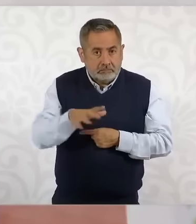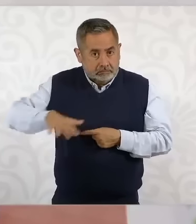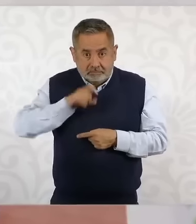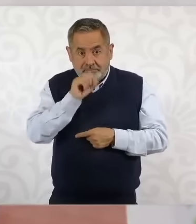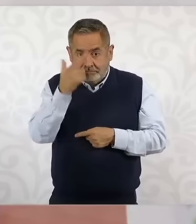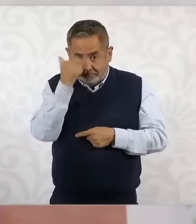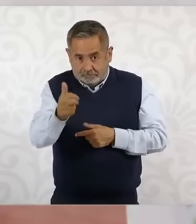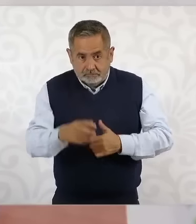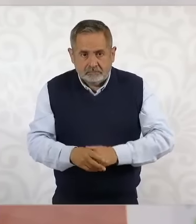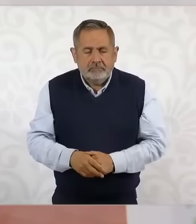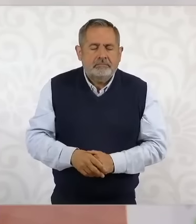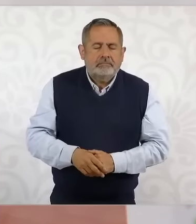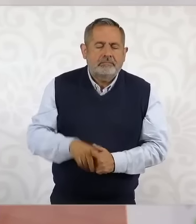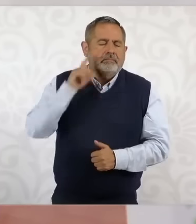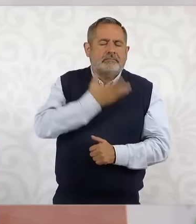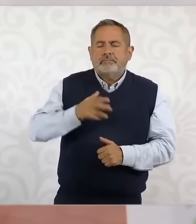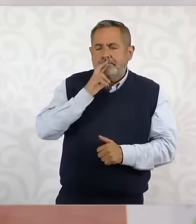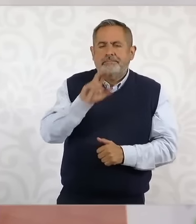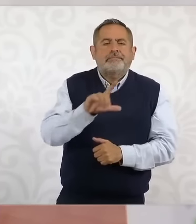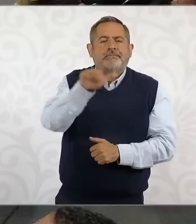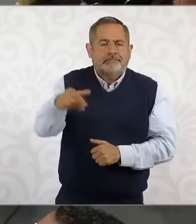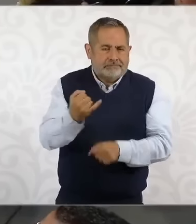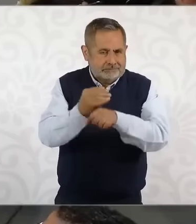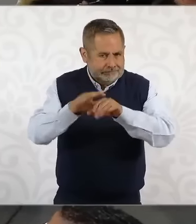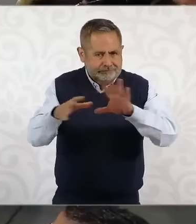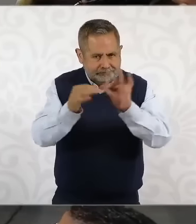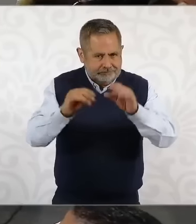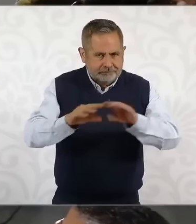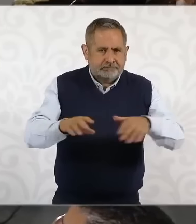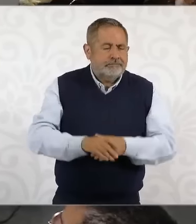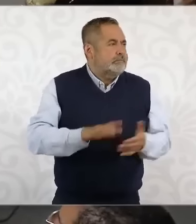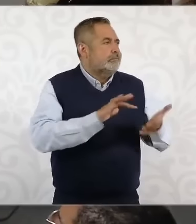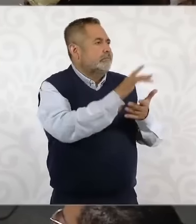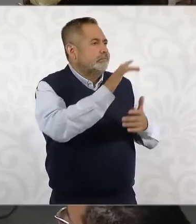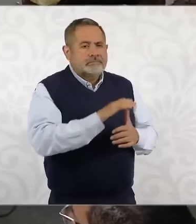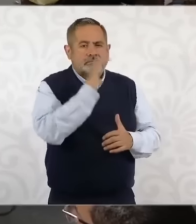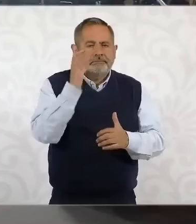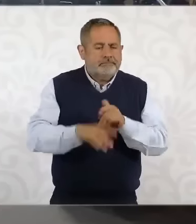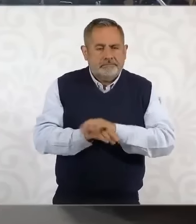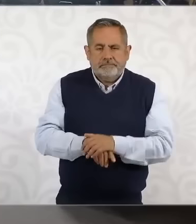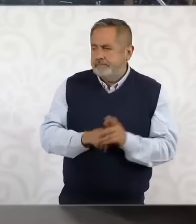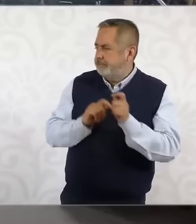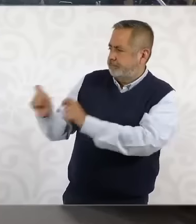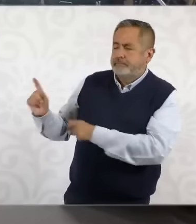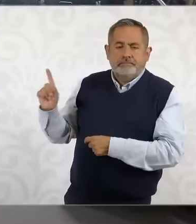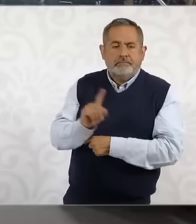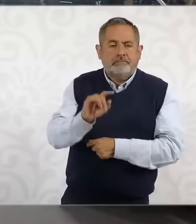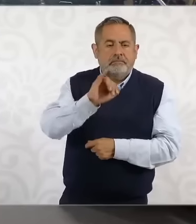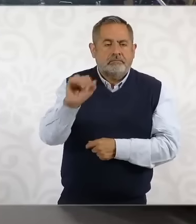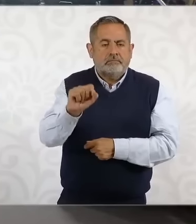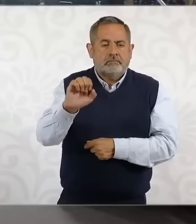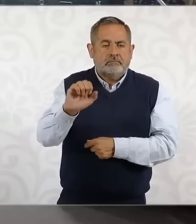Ya vamos a informarlo. Bueno, gracias, presidente. Gracias. Vamos, José Alfonso. Humanismo mexicano.